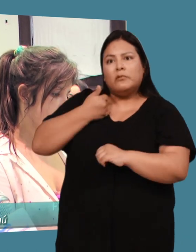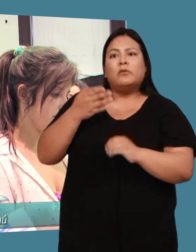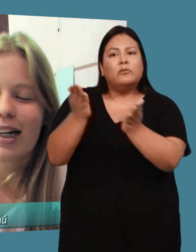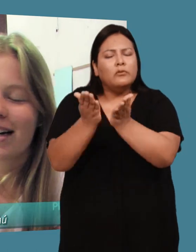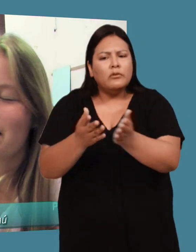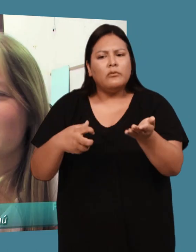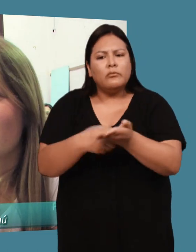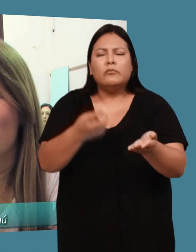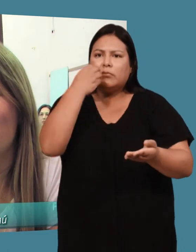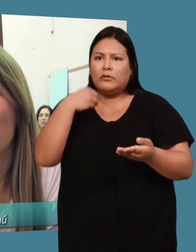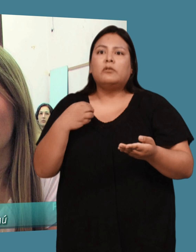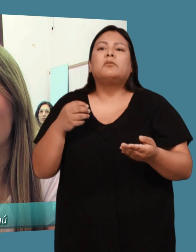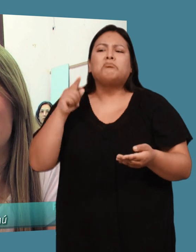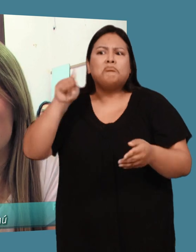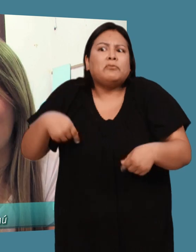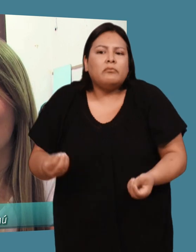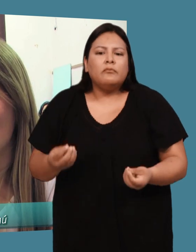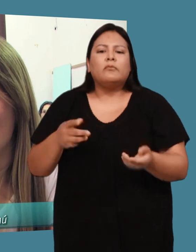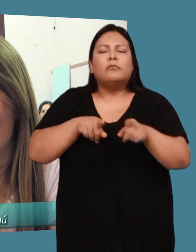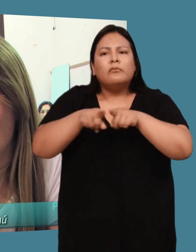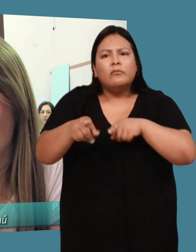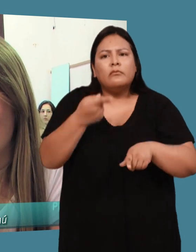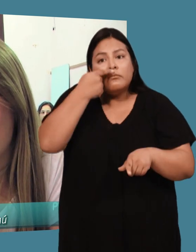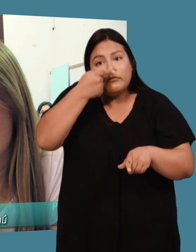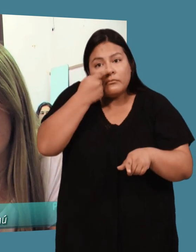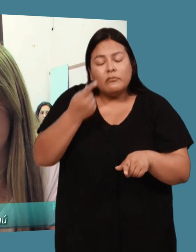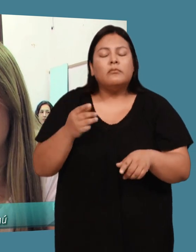La carrera me interesó porque siempre me gustó lo relacionado a la Medicina.